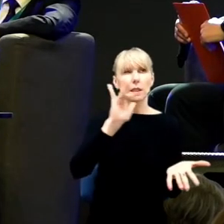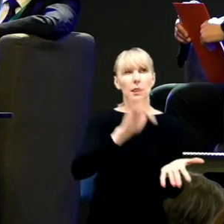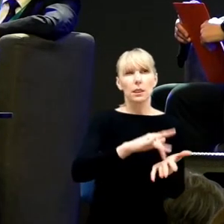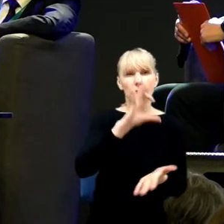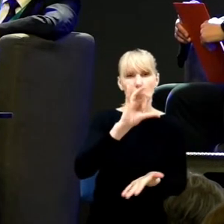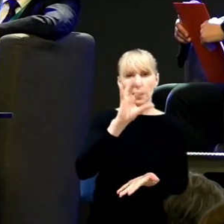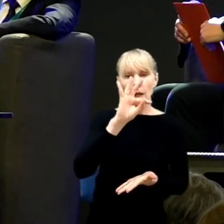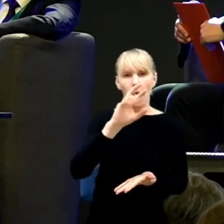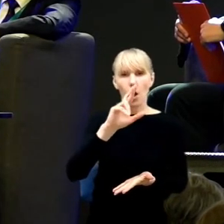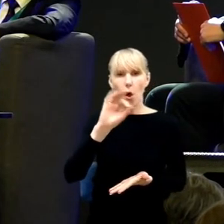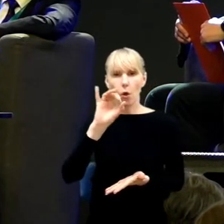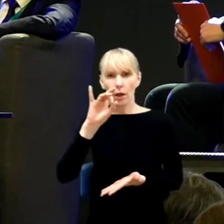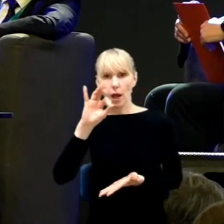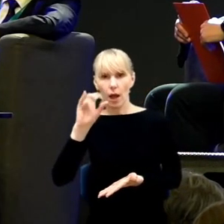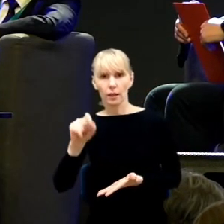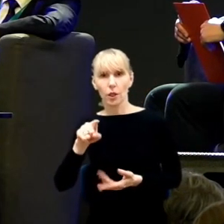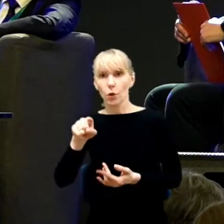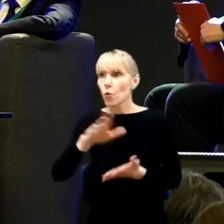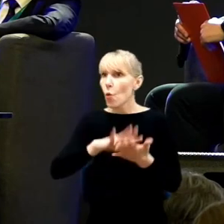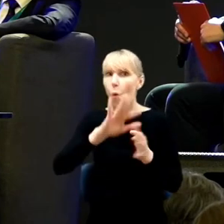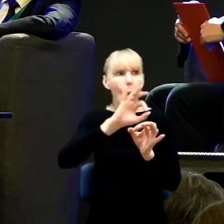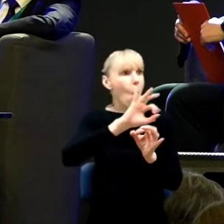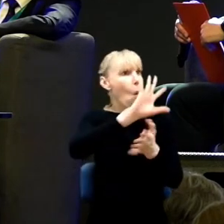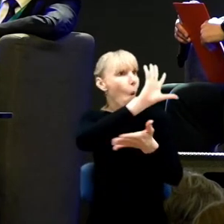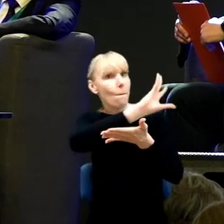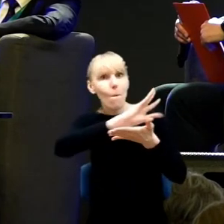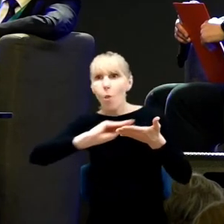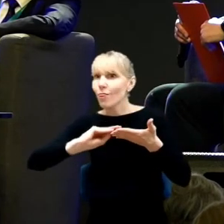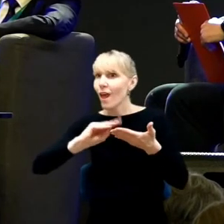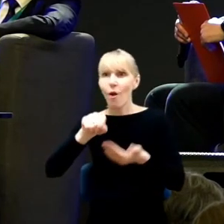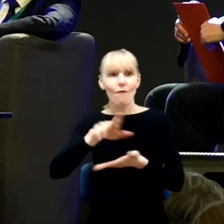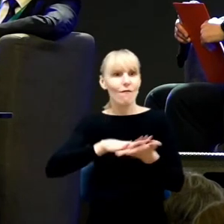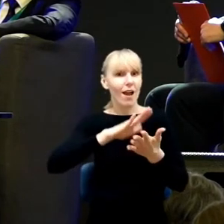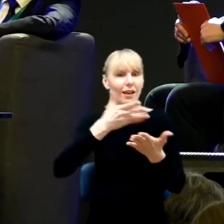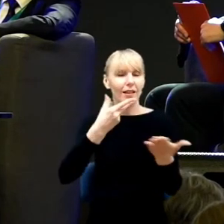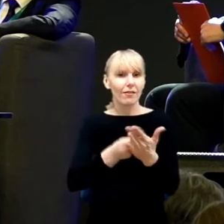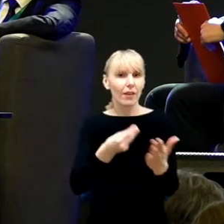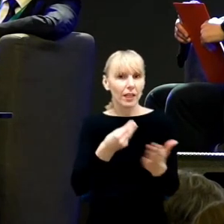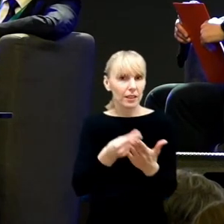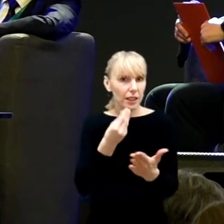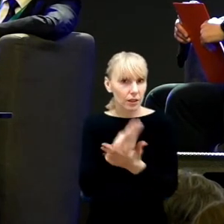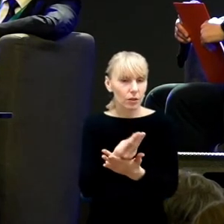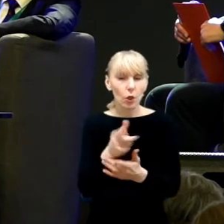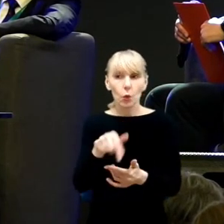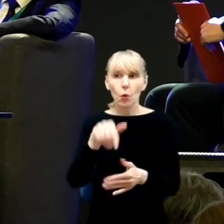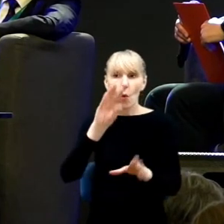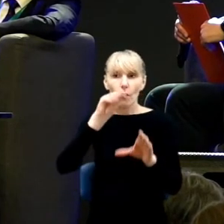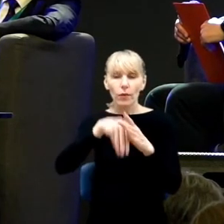Modelowa inwestycja, w ramach której korzystają z tych zasobów osoby niepełnosprawne.